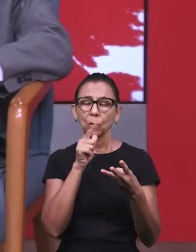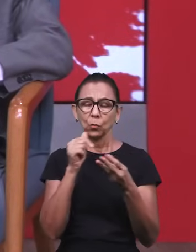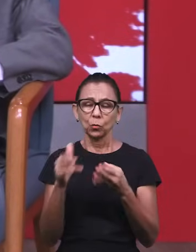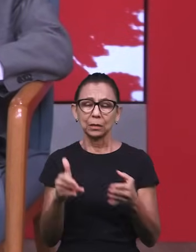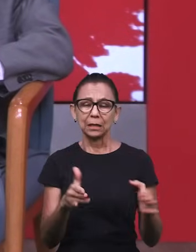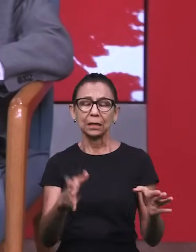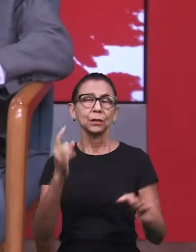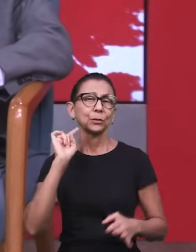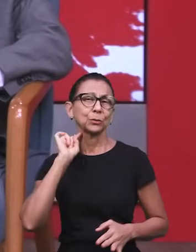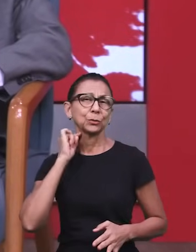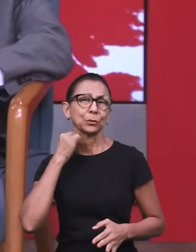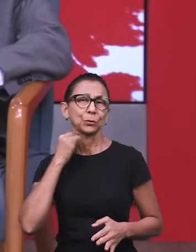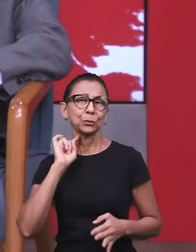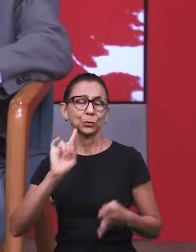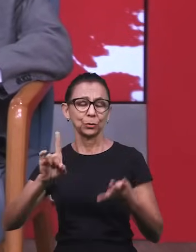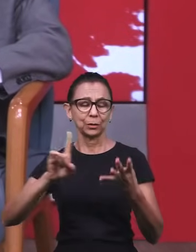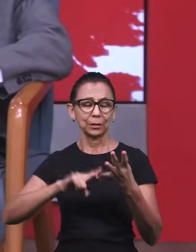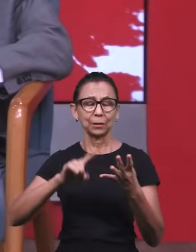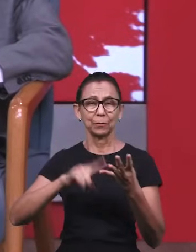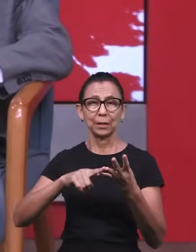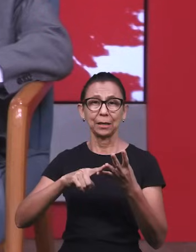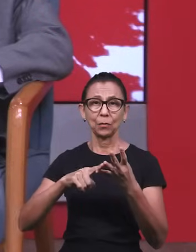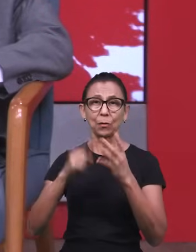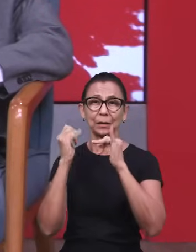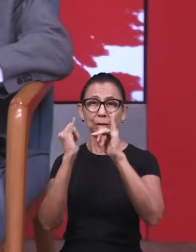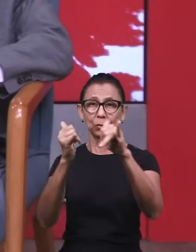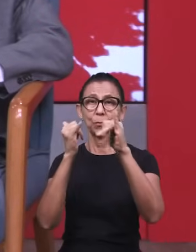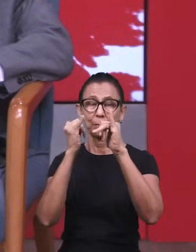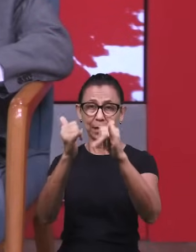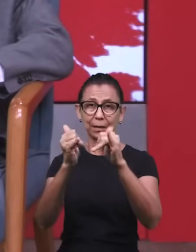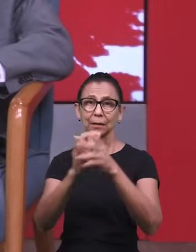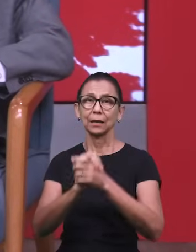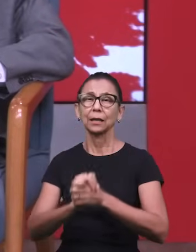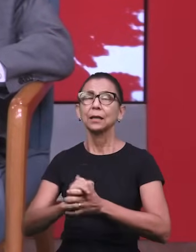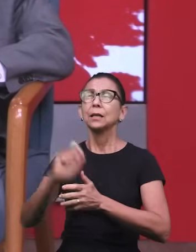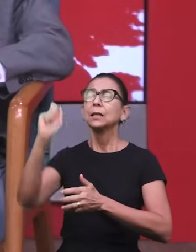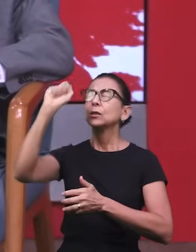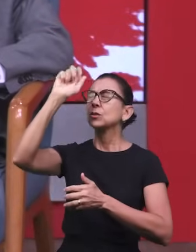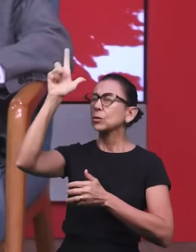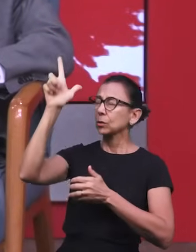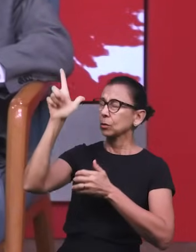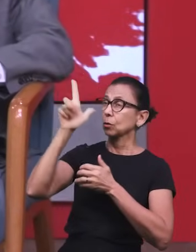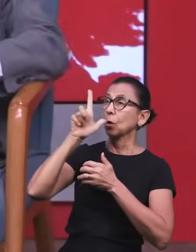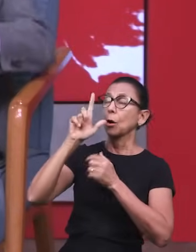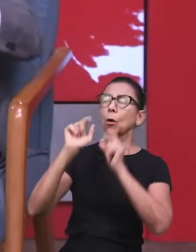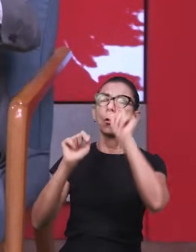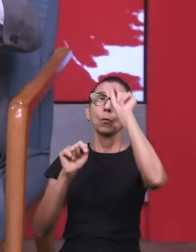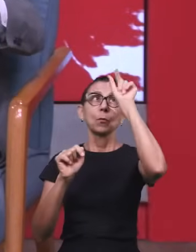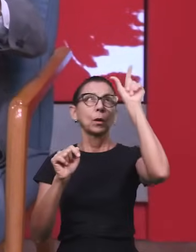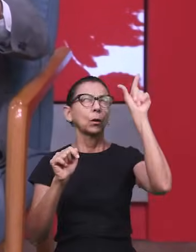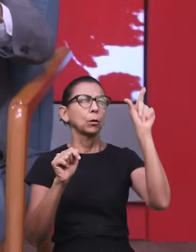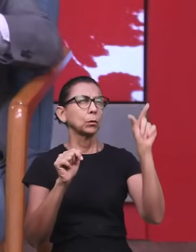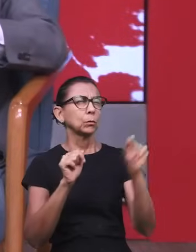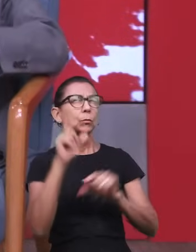trombeta quando fala do Sol das estrelas e tudo mais a quarta trombeta e a grande expectativa da